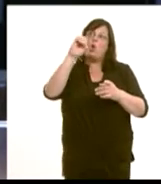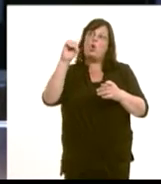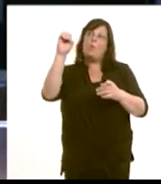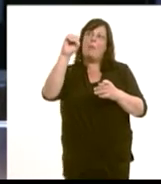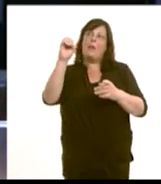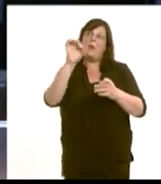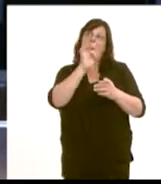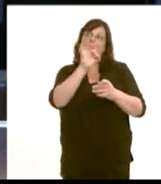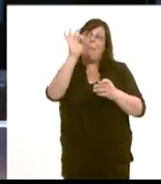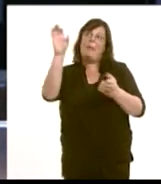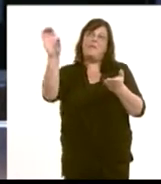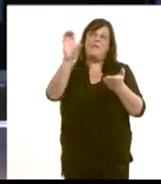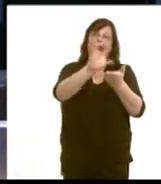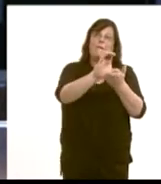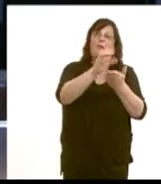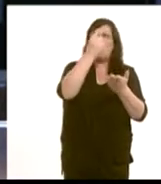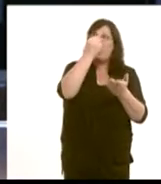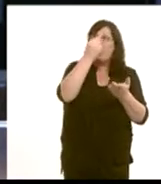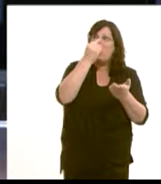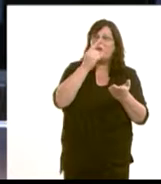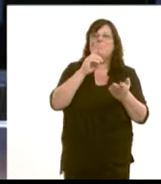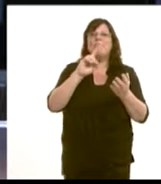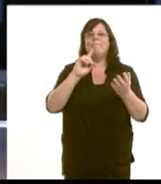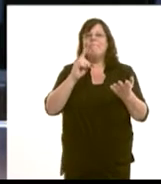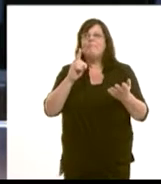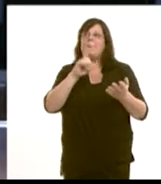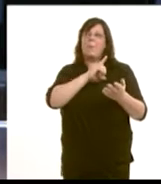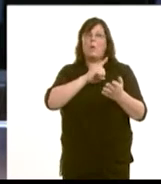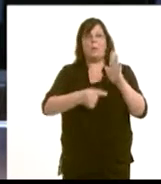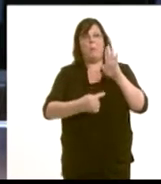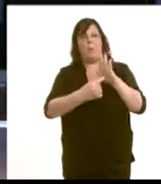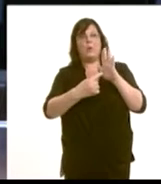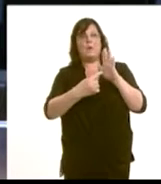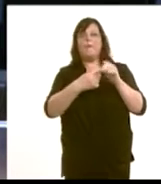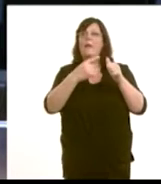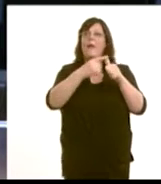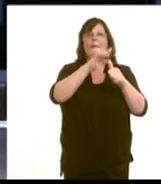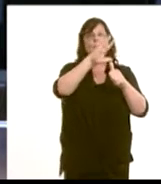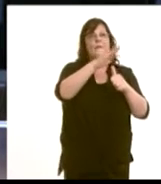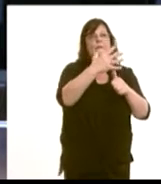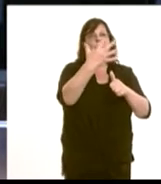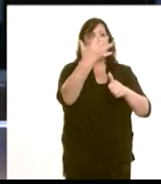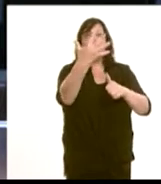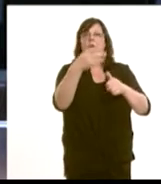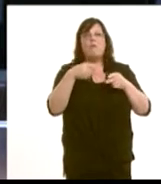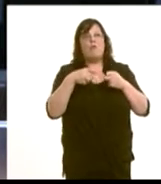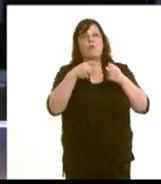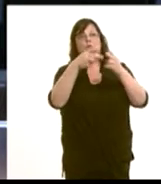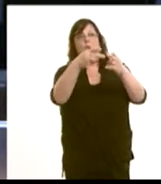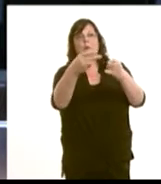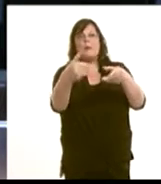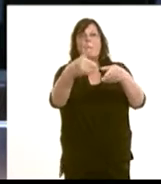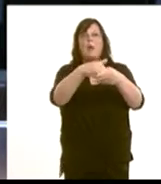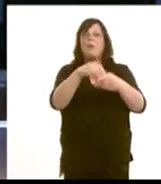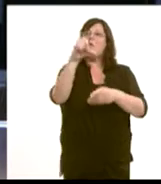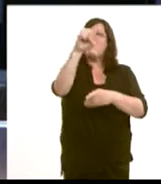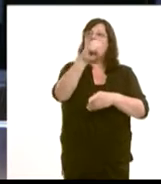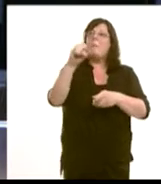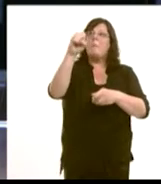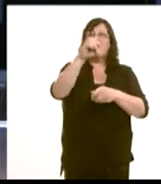cyfraniad tuag ato fo, oherwydd pwysigrwydd yr A55 fel rhan oír rhwydwaith drafnidiaeth